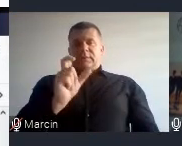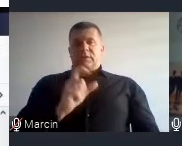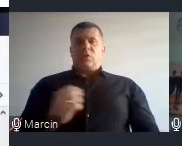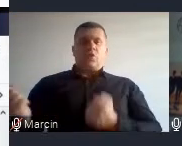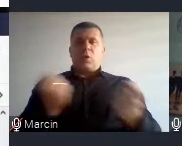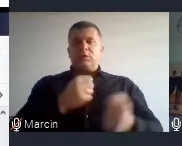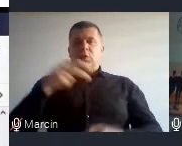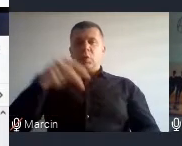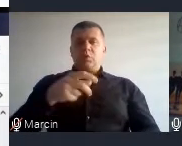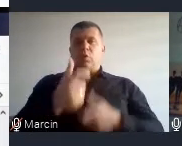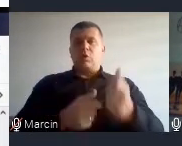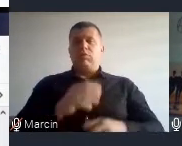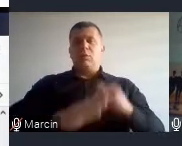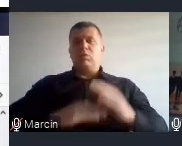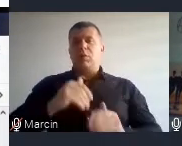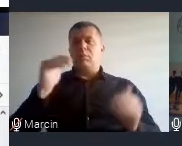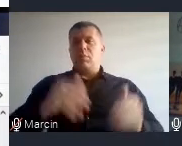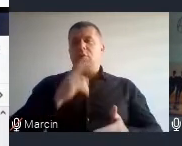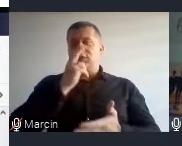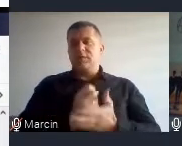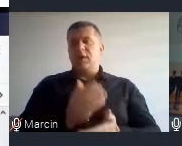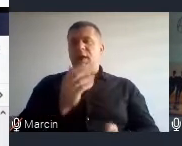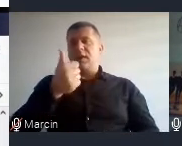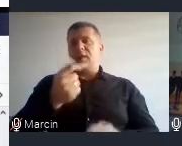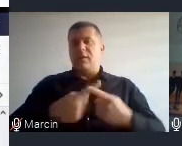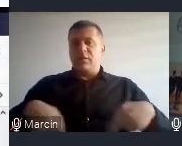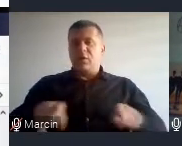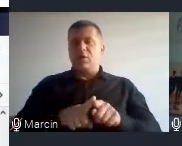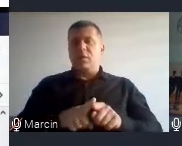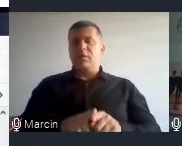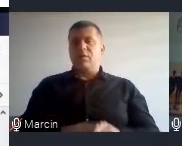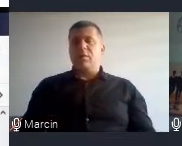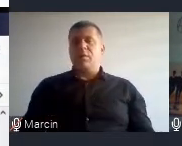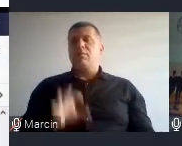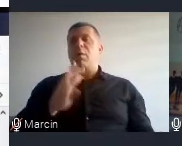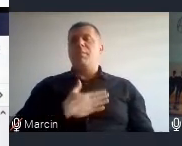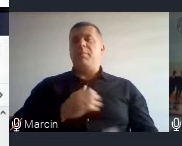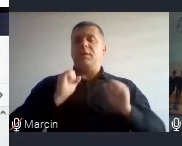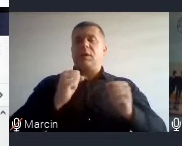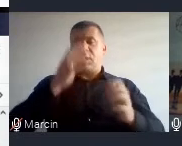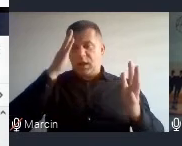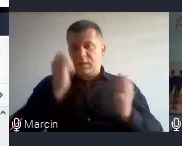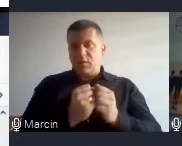dostawy usług i roboty budowlane mogą być świadczone tylko przez jednego wykonawcę, bo mamy działalność twórczą, artystyczną.